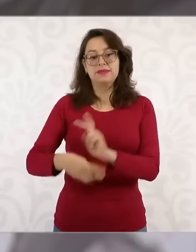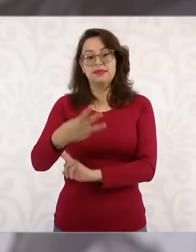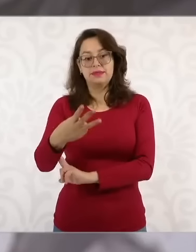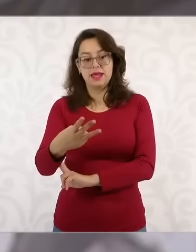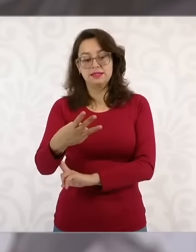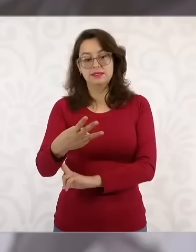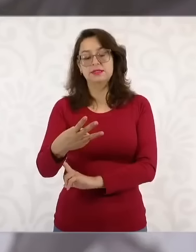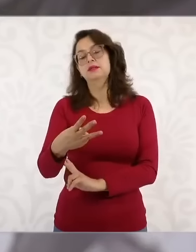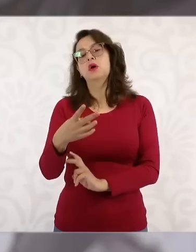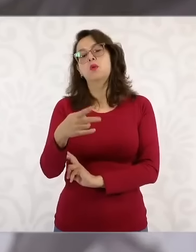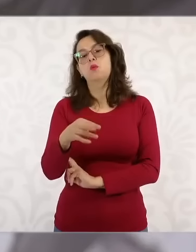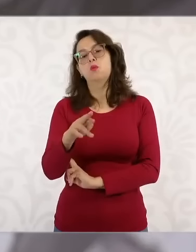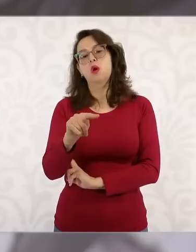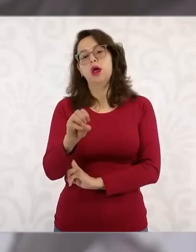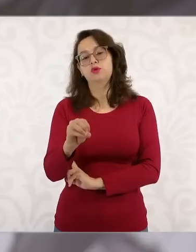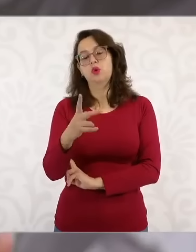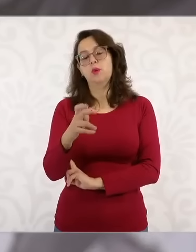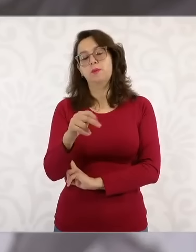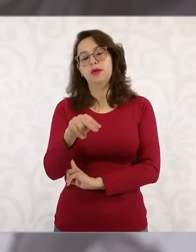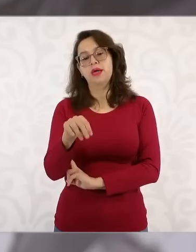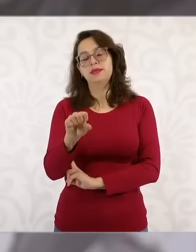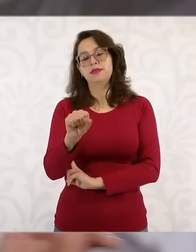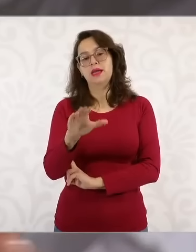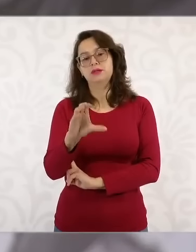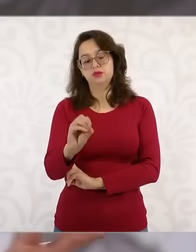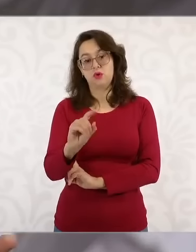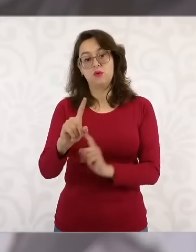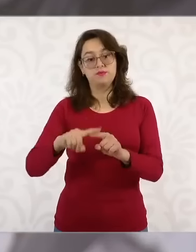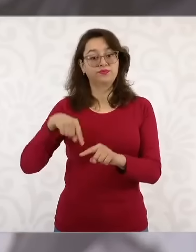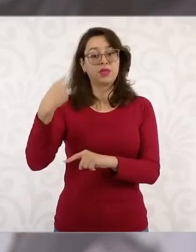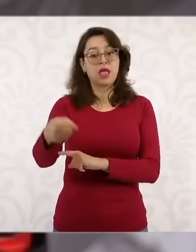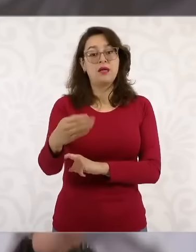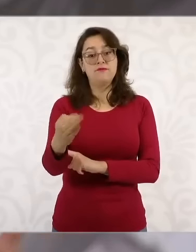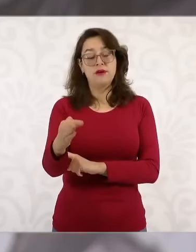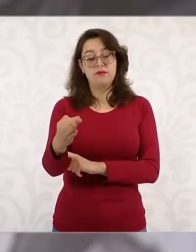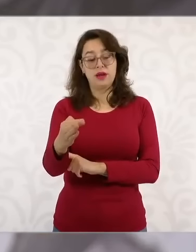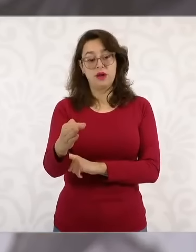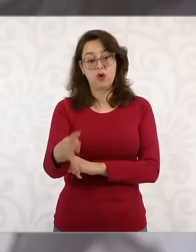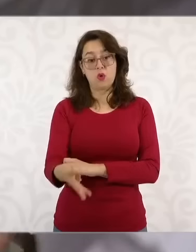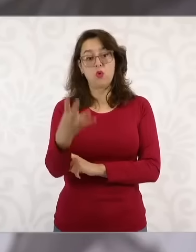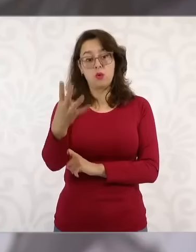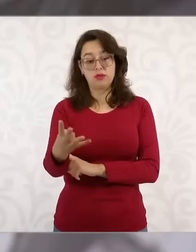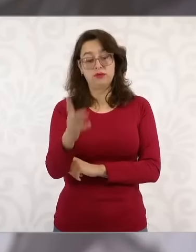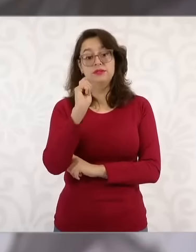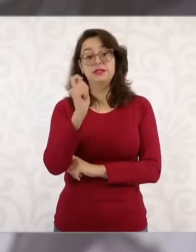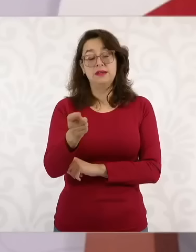febrero se iniciará la construcción de la etapa cuatro. Estas dos etapas abonan otros 1000 MW más